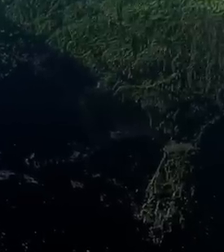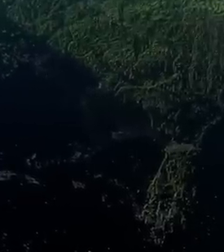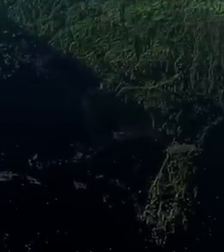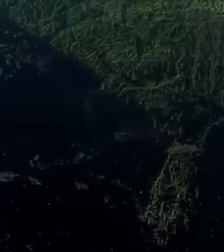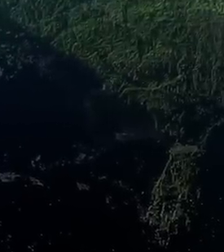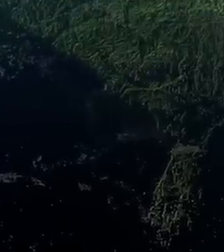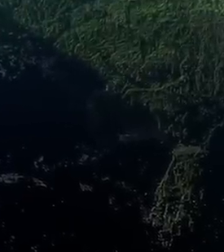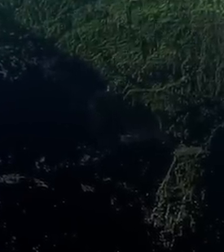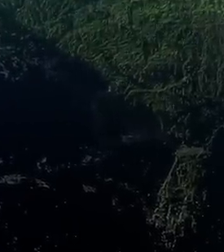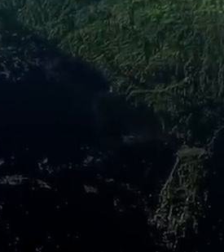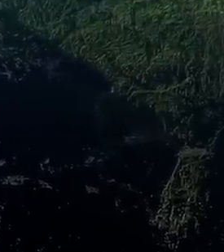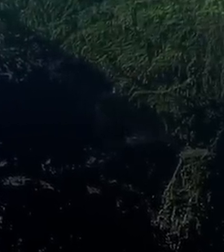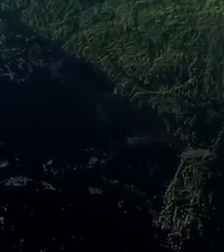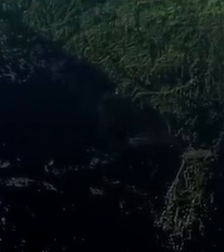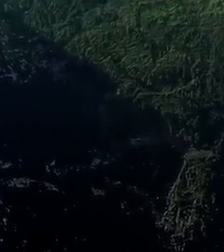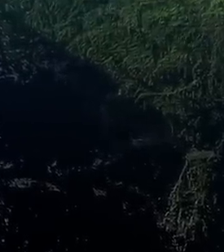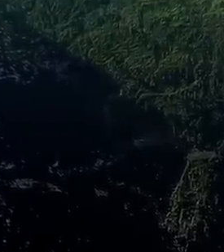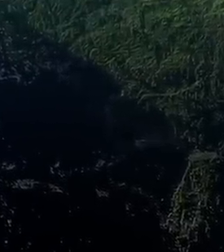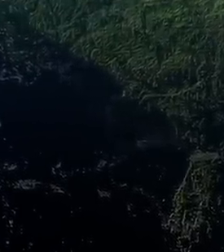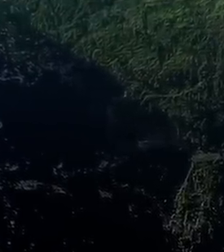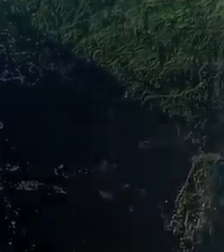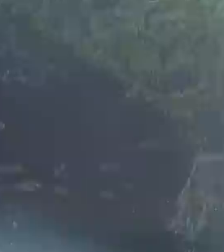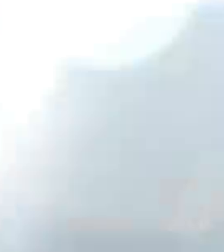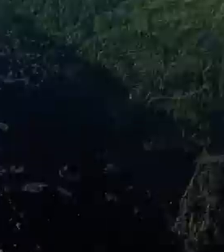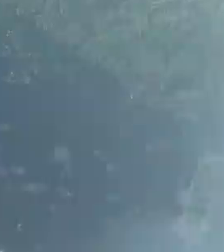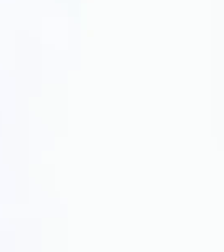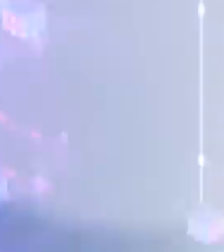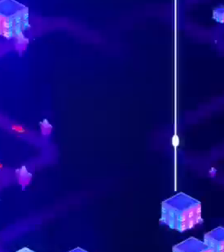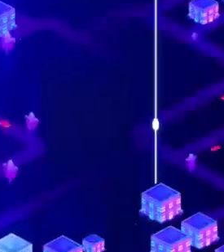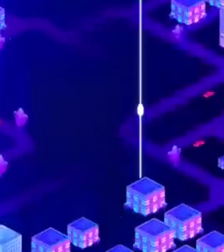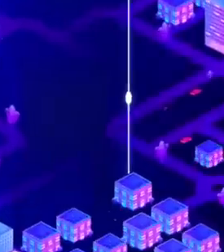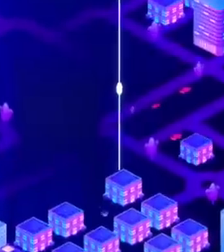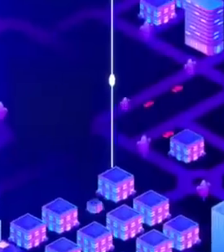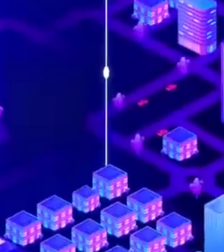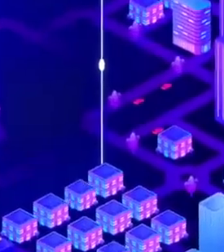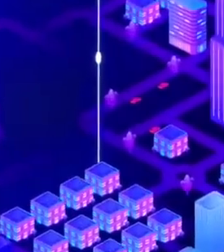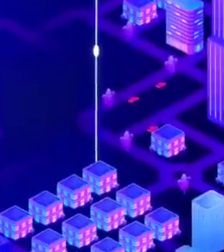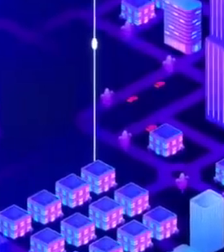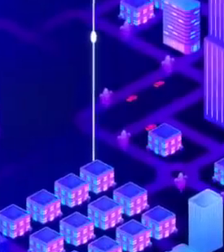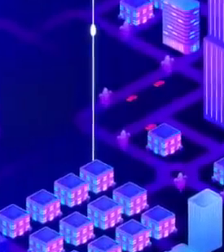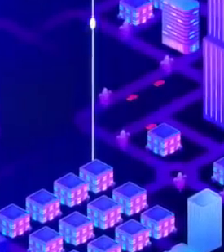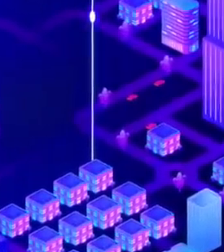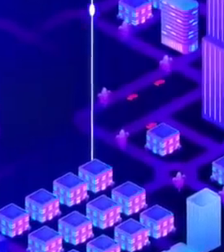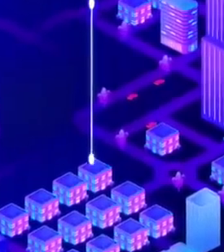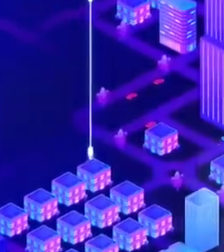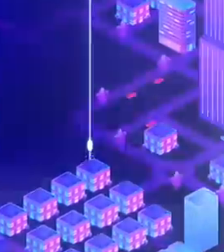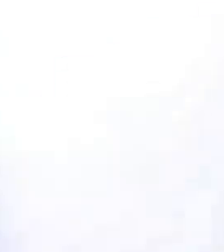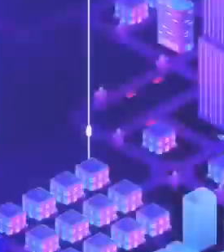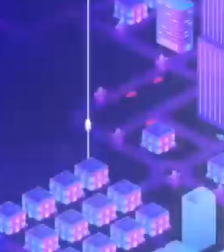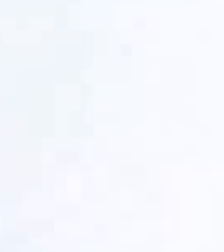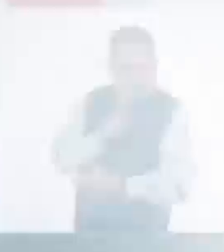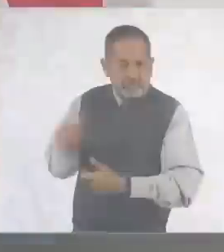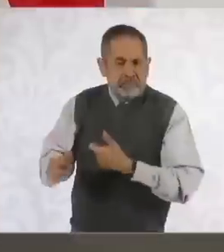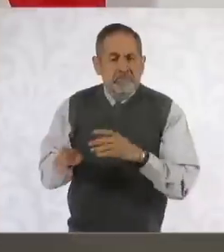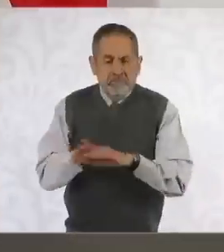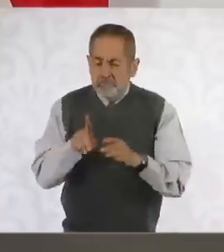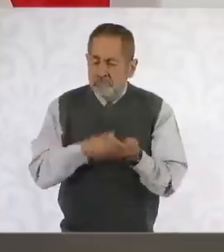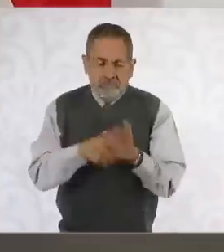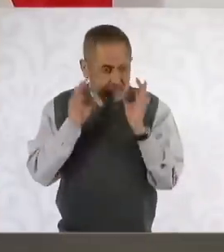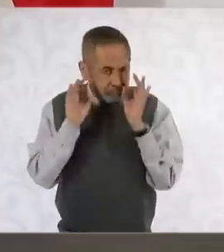al país muestra de ello Es que se tienen cifras históricas en inversión extranjera por ello paró